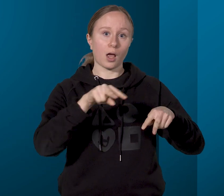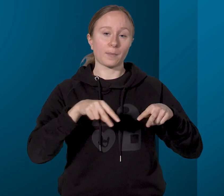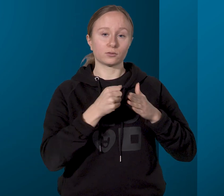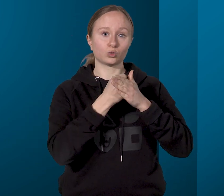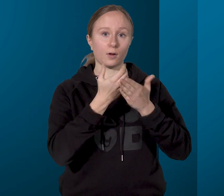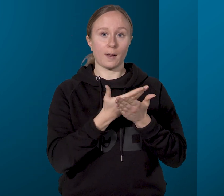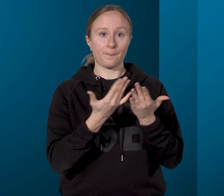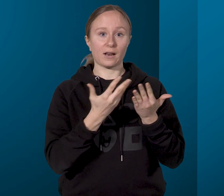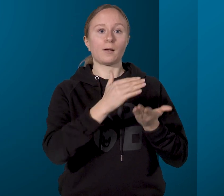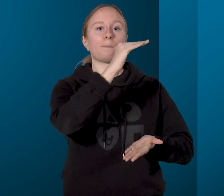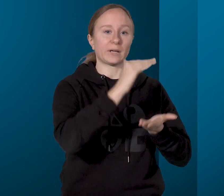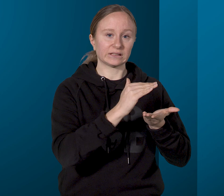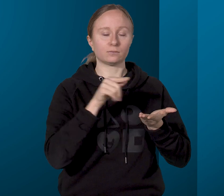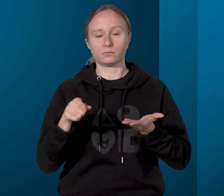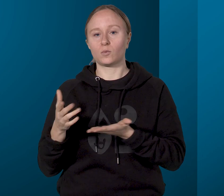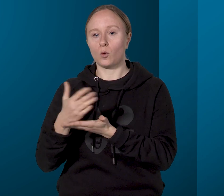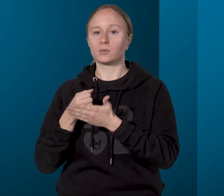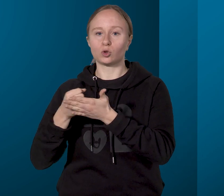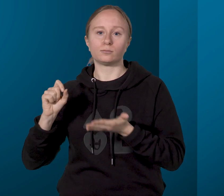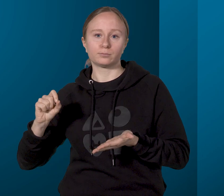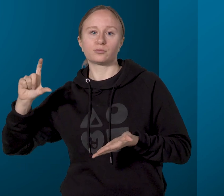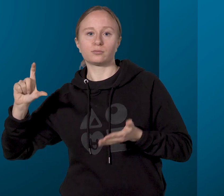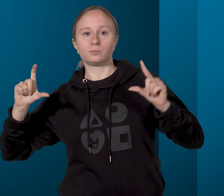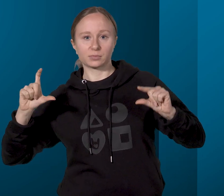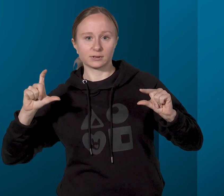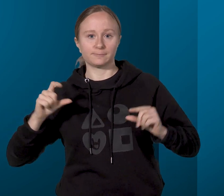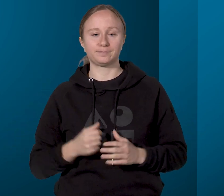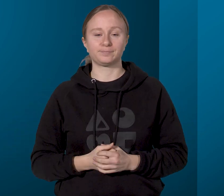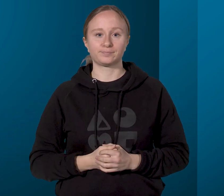eller din arbetslöshets- förmån minskar.